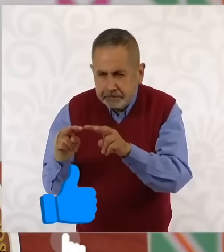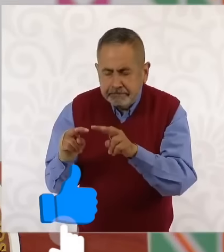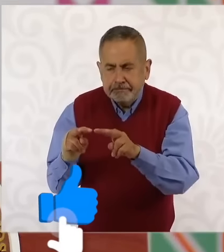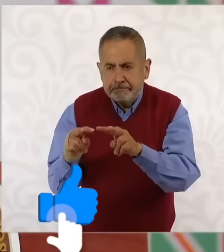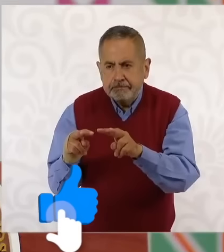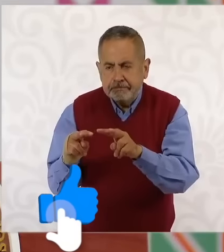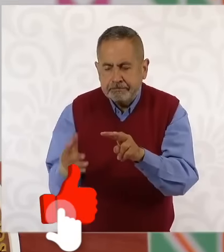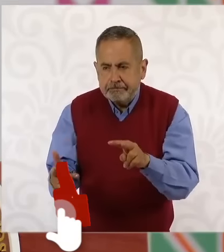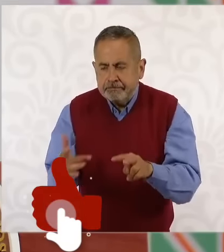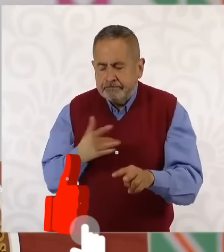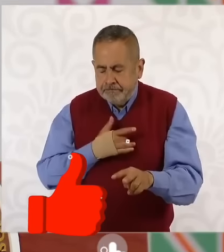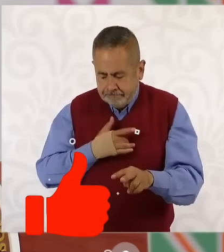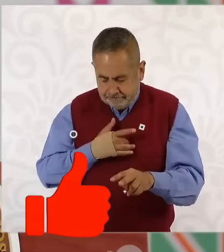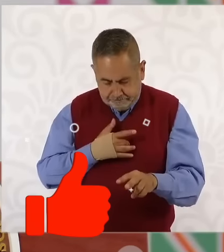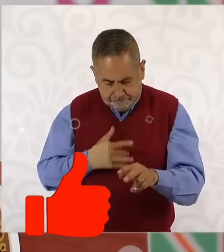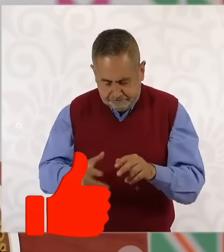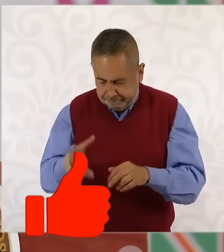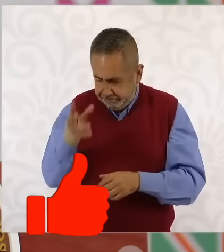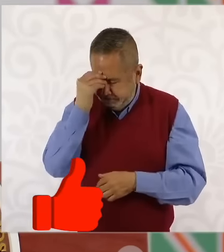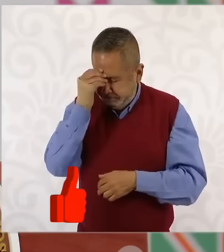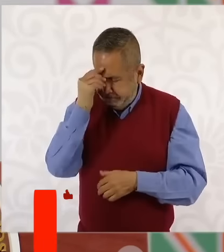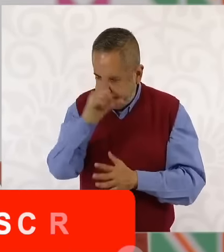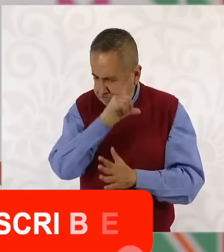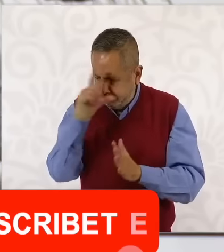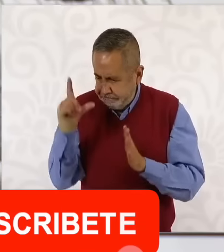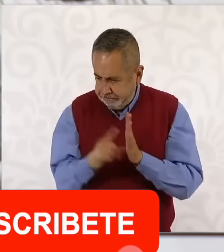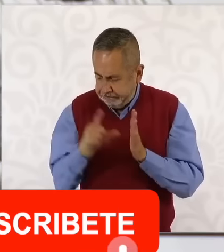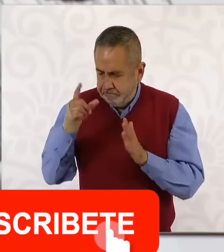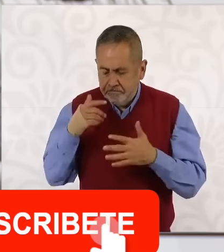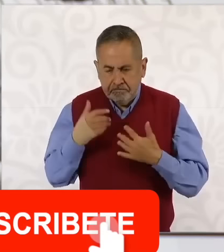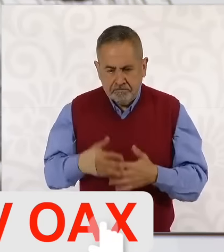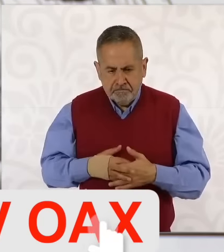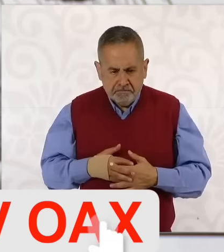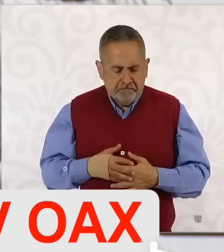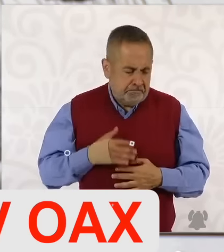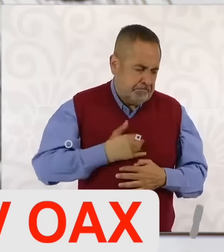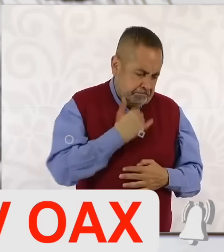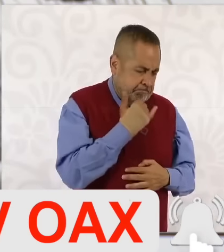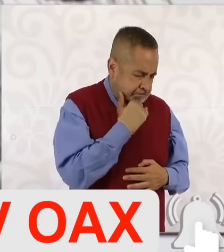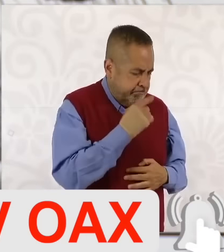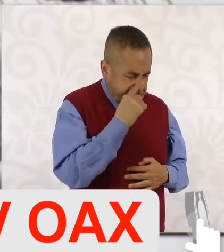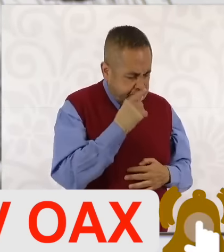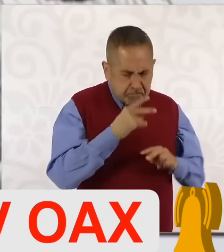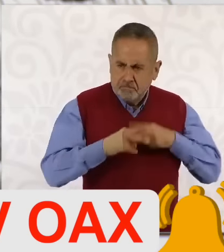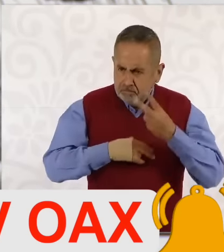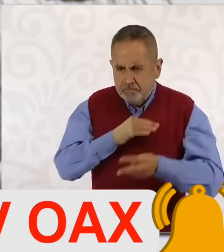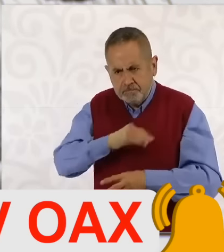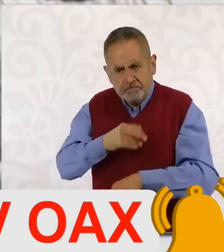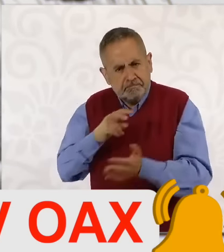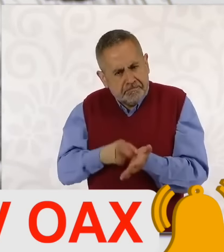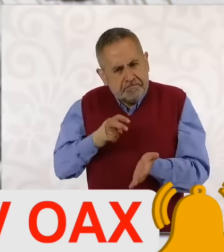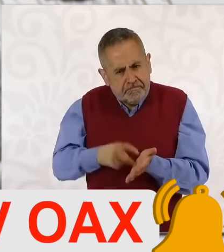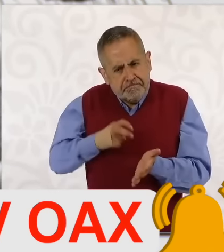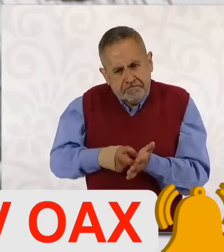nos va a dejar enseñanzas, todo es perfectible siempre. Y por eso pues no solamente es la